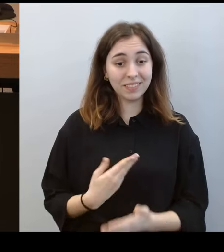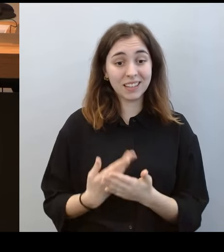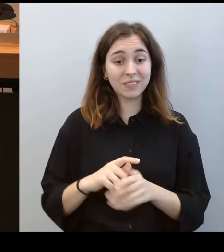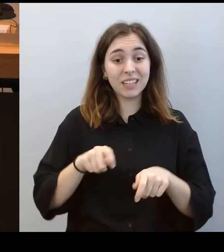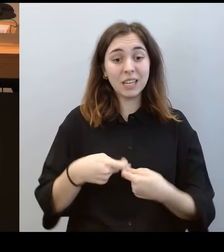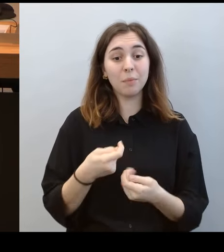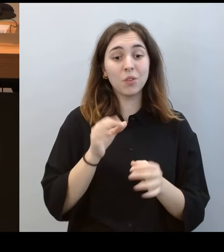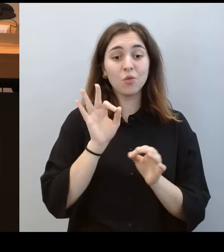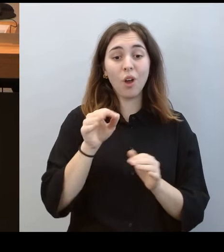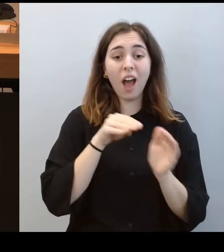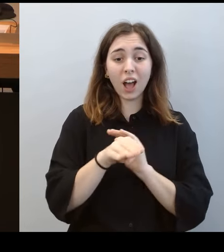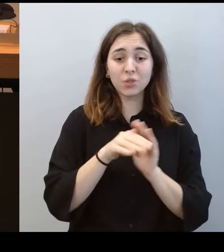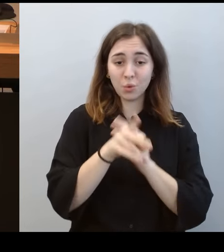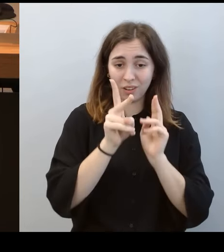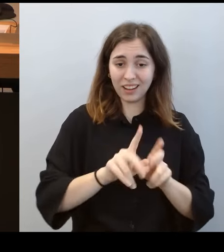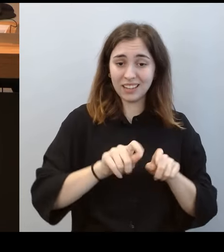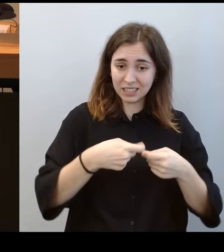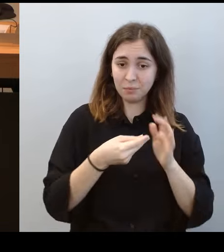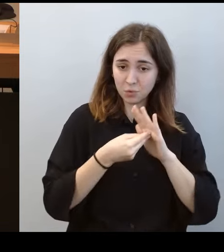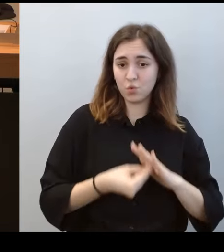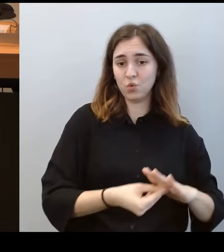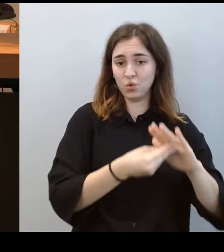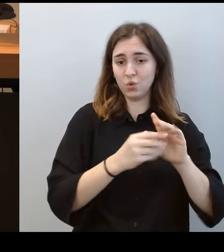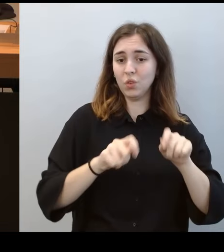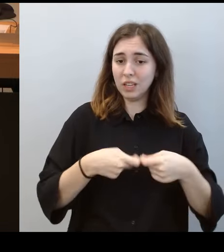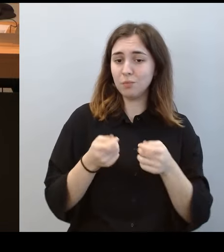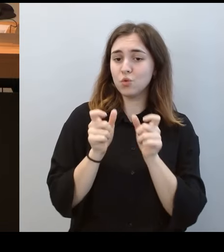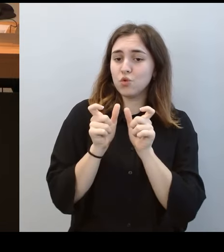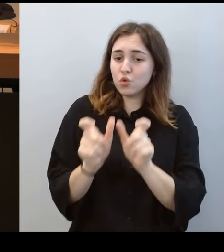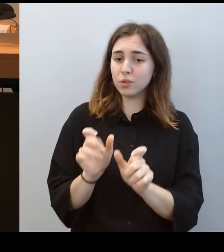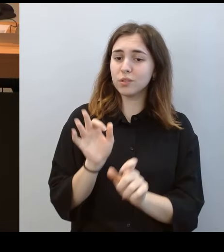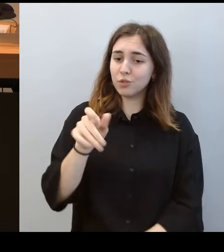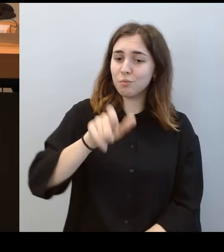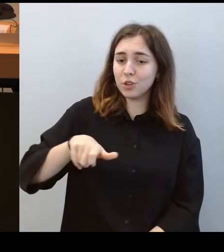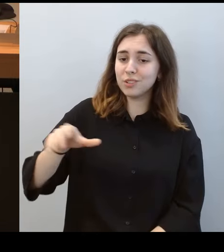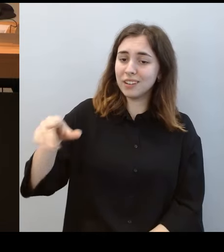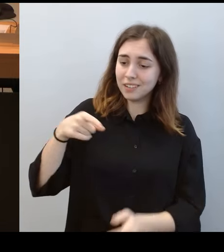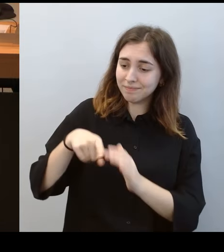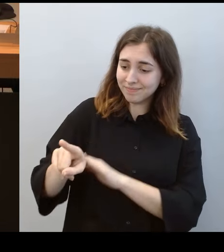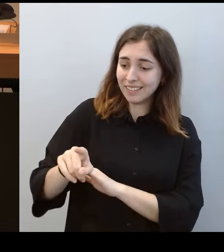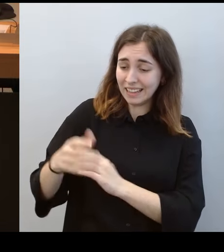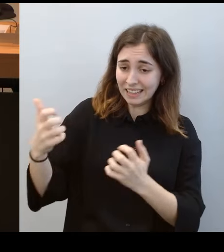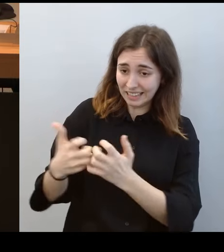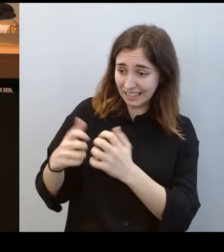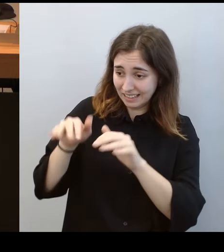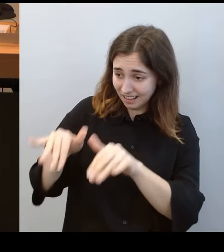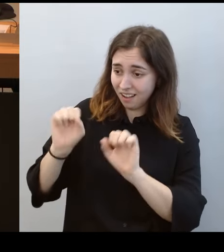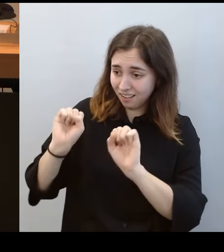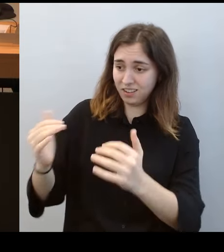Wir schützen Menschenleben in diesem Land, und es gibt eine Prüfung ohne Ansicht der Person. Egal ob jemand aus Gaza